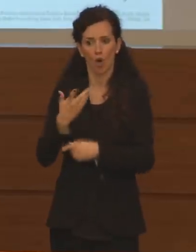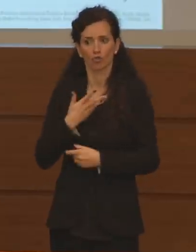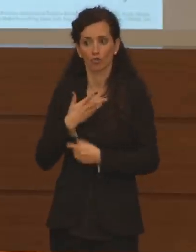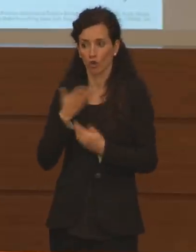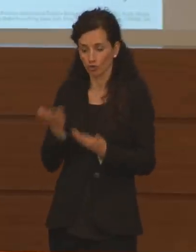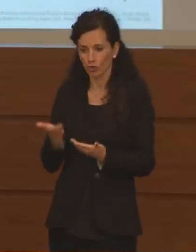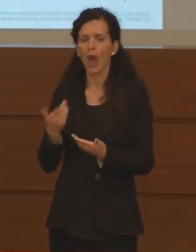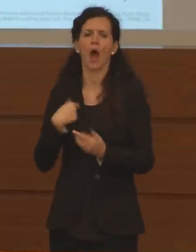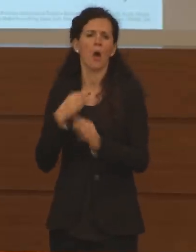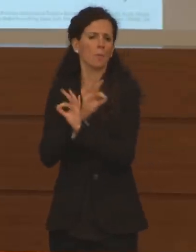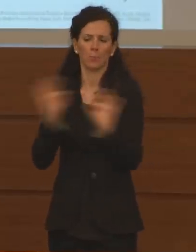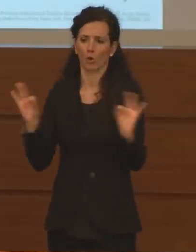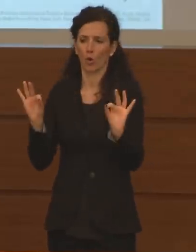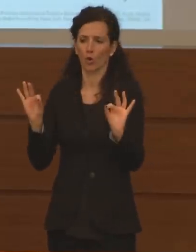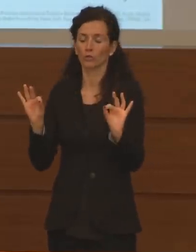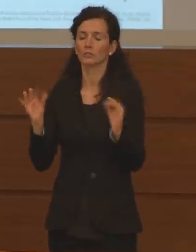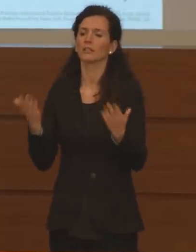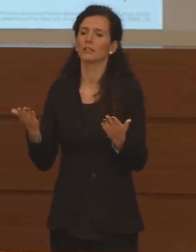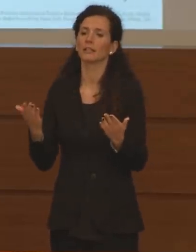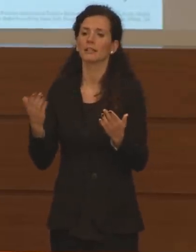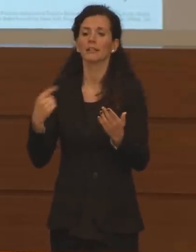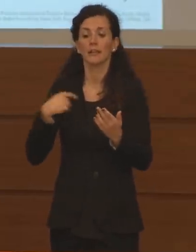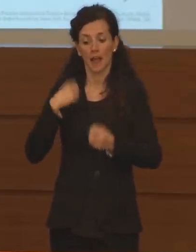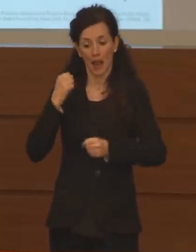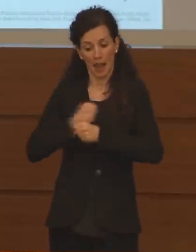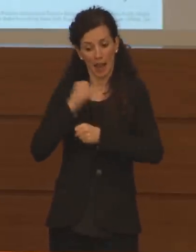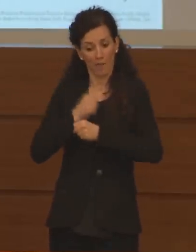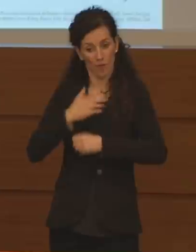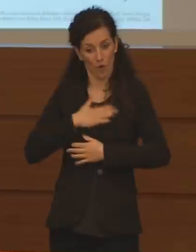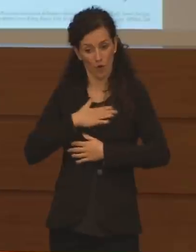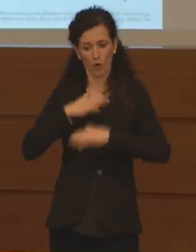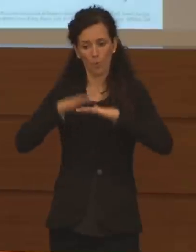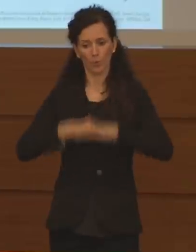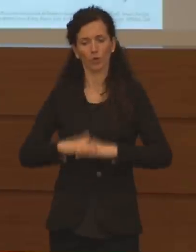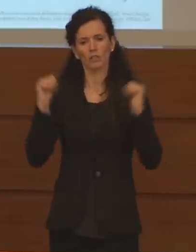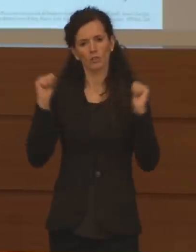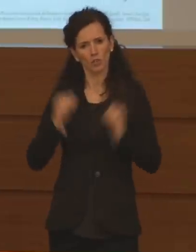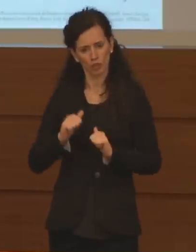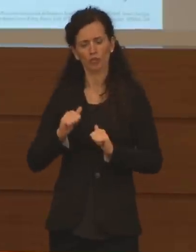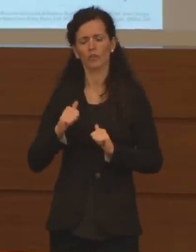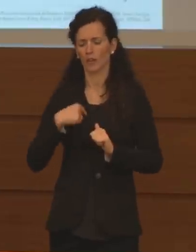Non faremmo bene il nostro mestiere se non avessimo e non pensassimo anche a